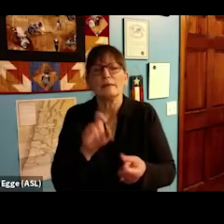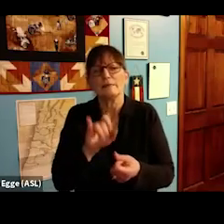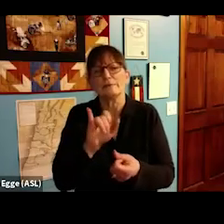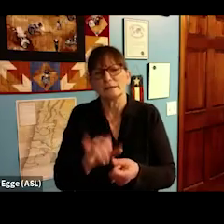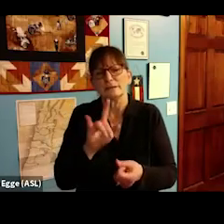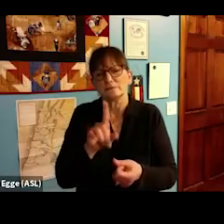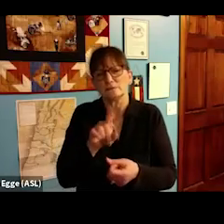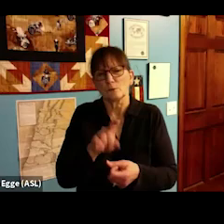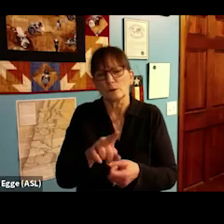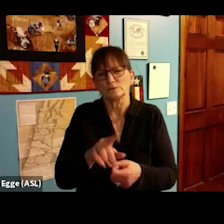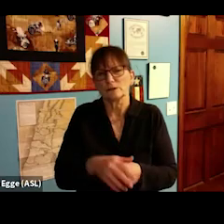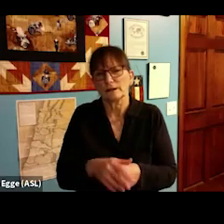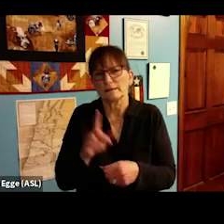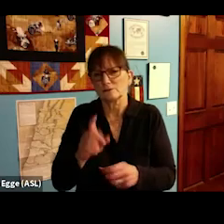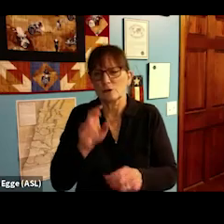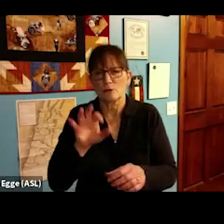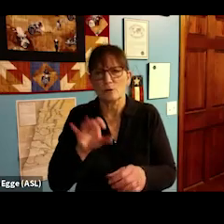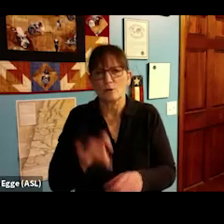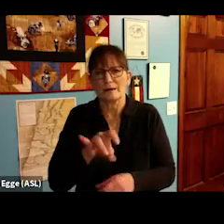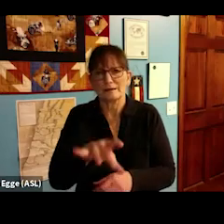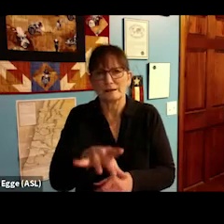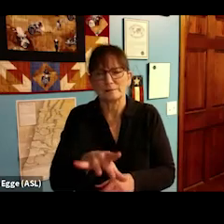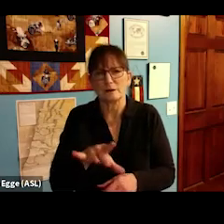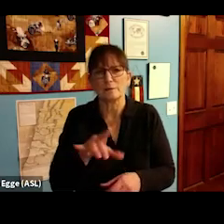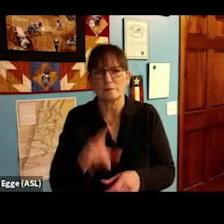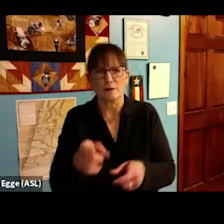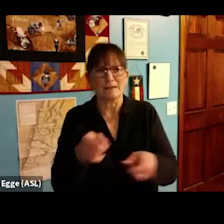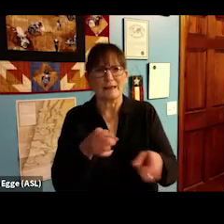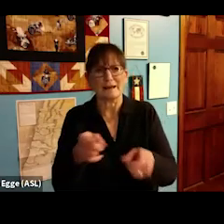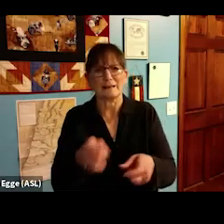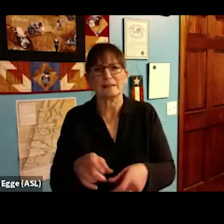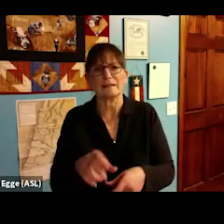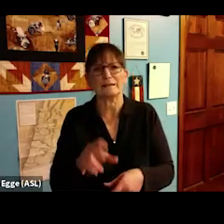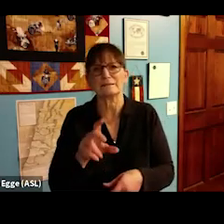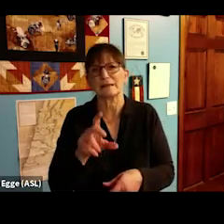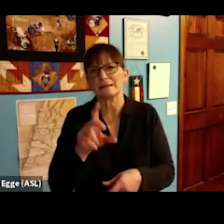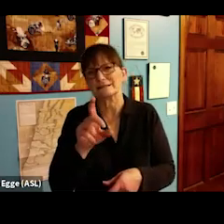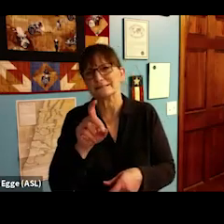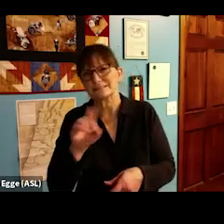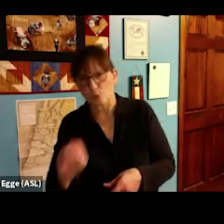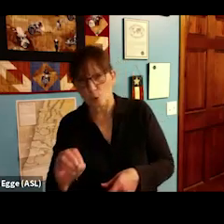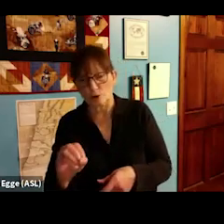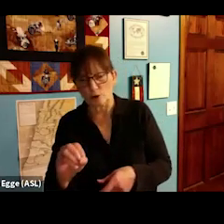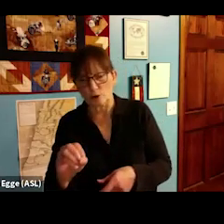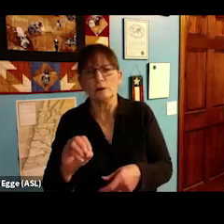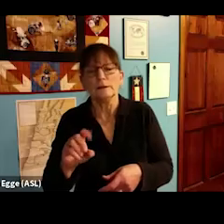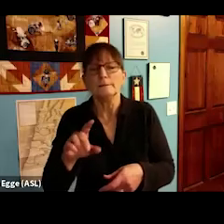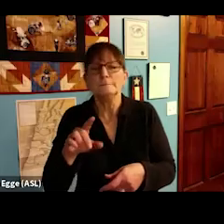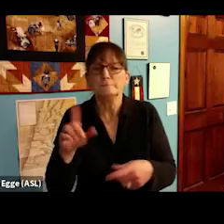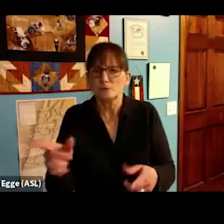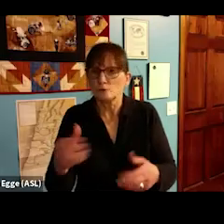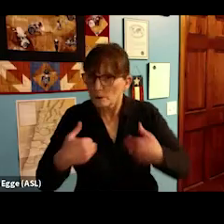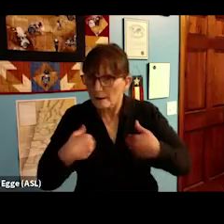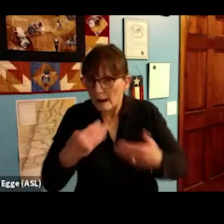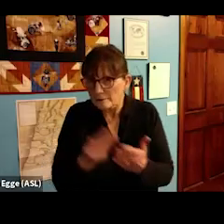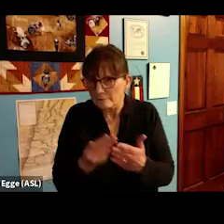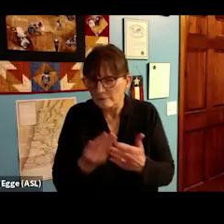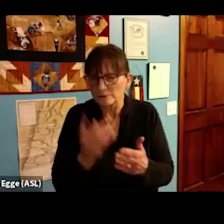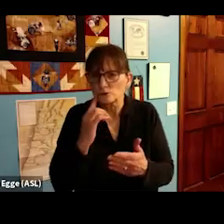excepto en la SSA. Soy especialista en asuntos públicos aquí en Jersey City. Cobro la divulgación aquí en el centro